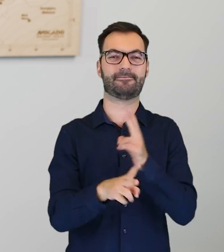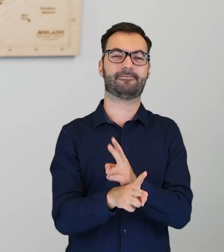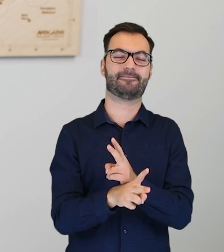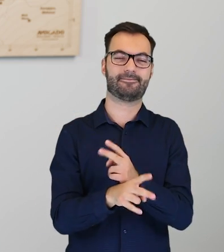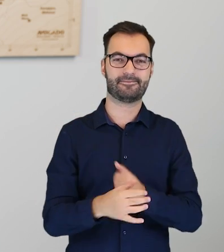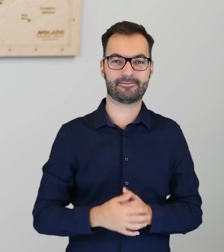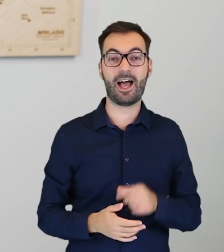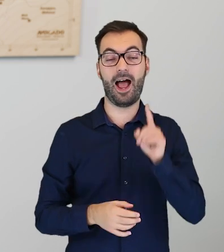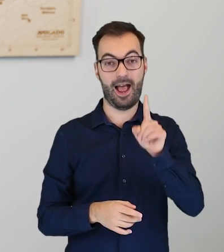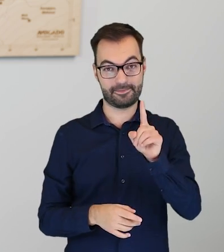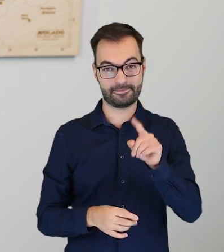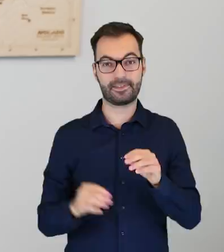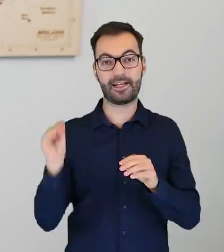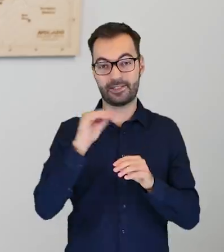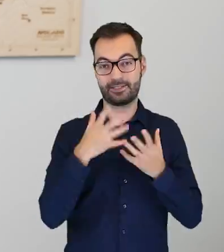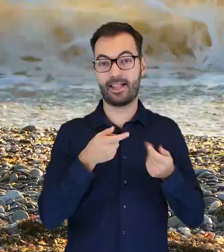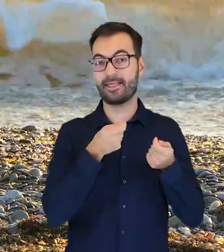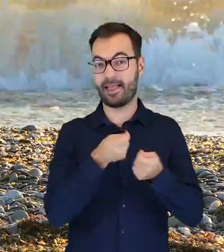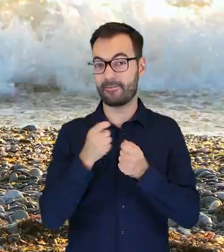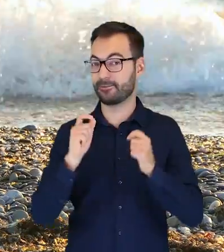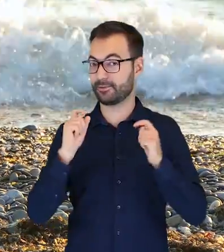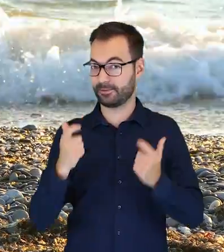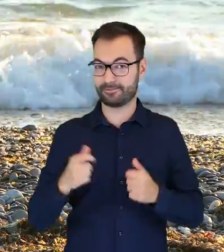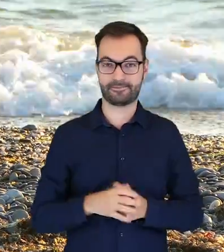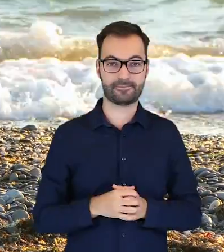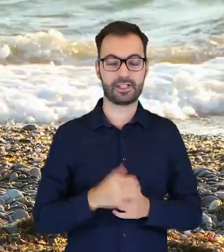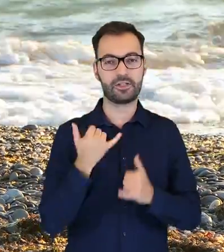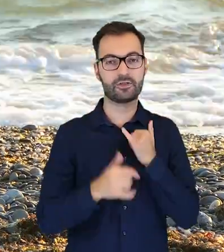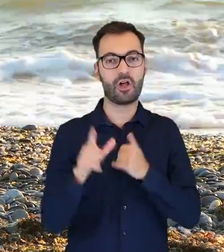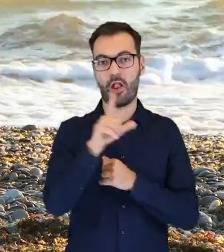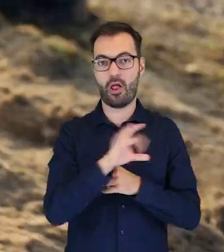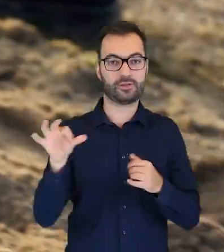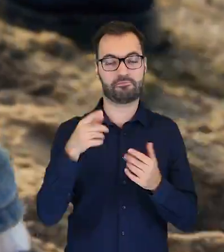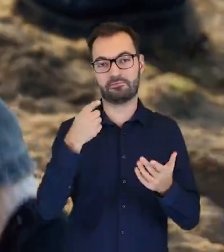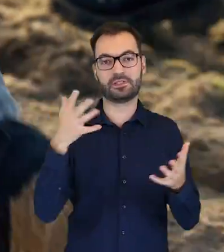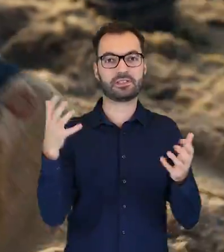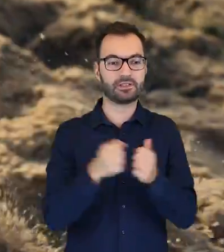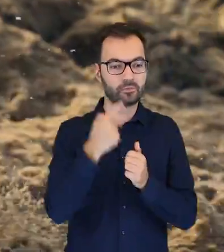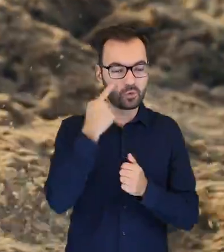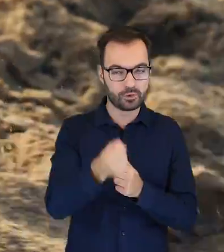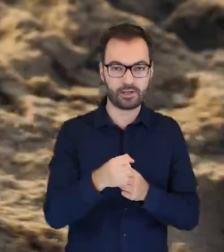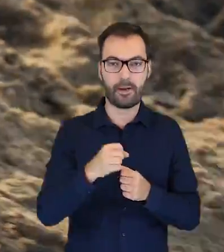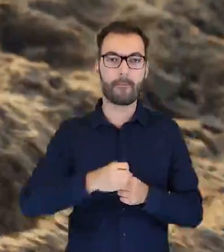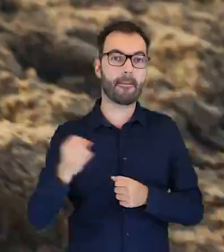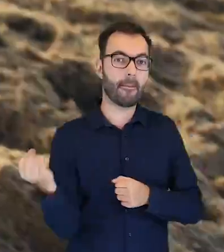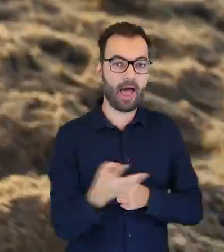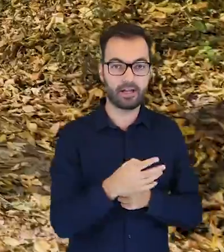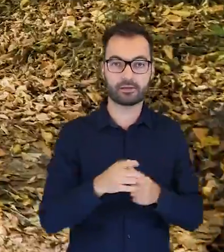Natomiast chciałabym też zachęcić do tego, że jeżeli znajdziecie zarówno na plaży, jak na przykład